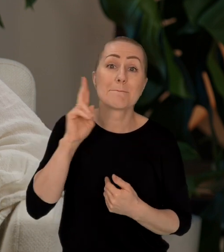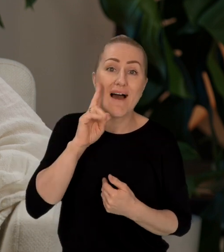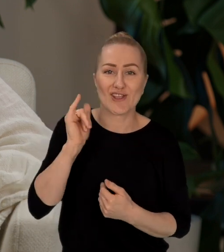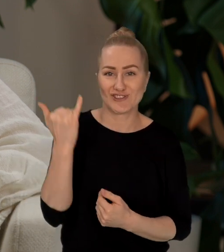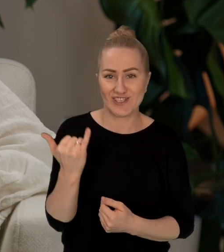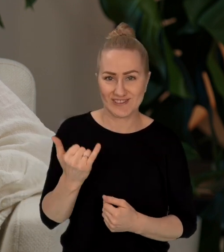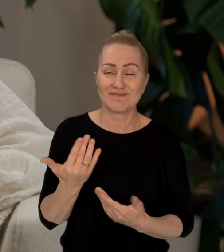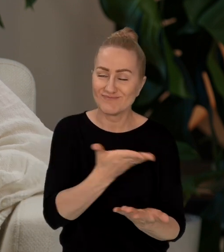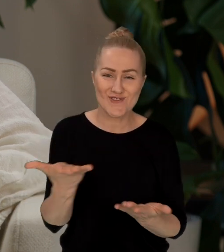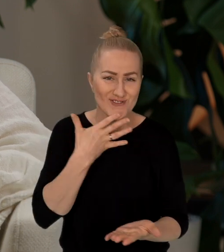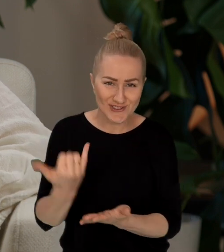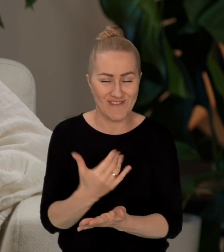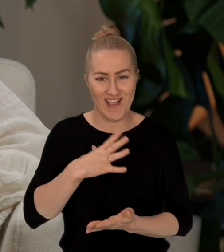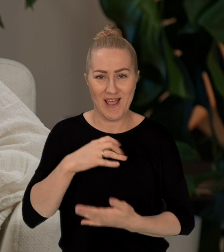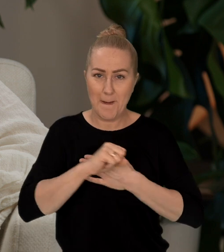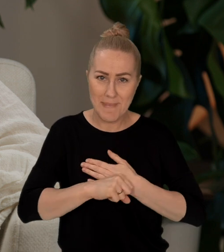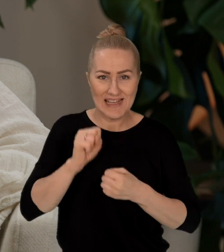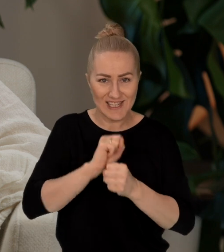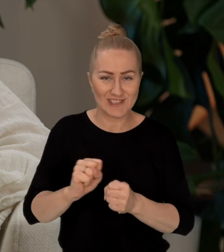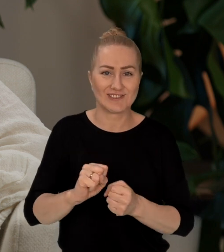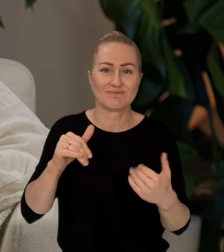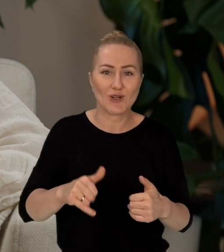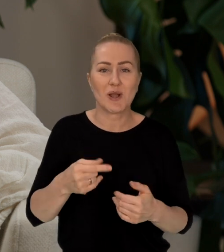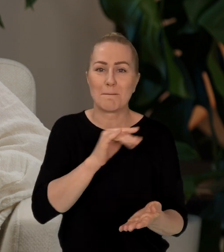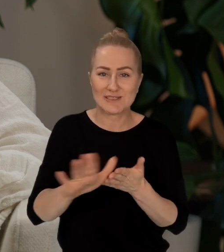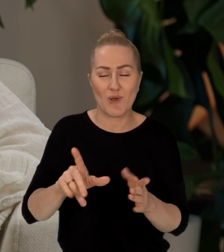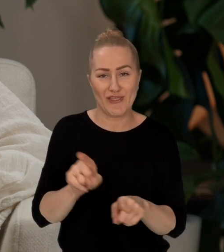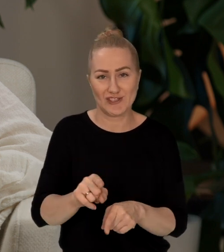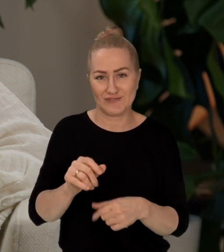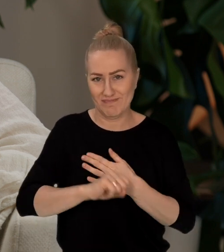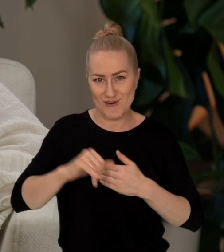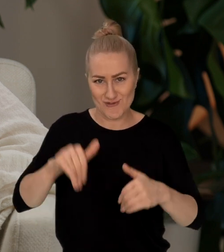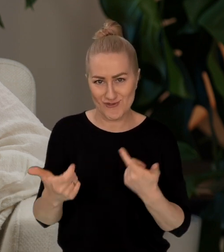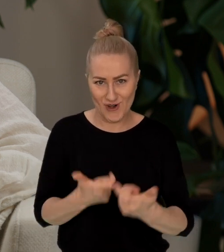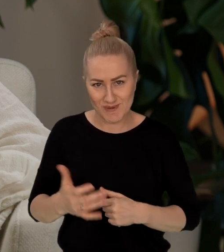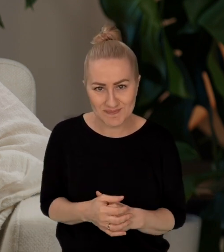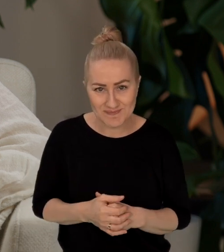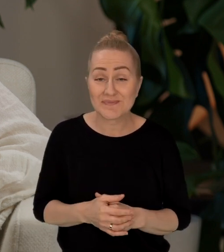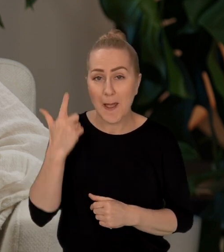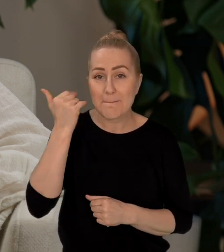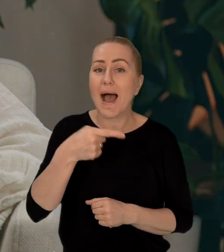Korzystajmy z dostępnych, skutecznych i bezpłatnych badań i oczywiście pamiętajmy o cytologii nie tylko w ciąży.